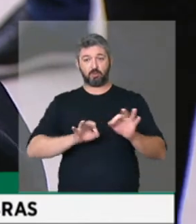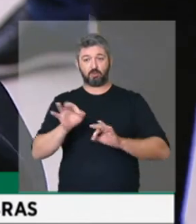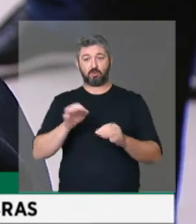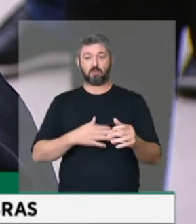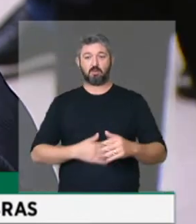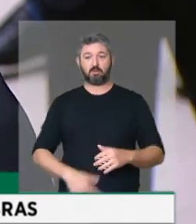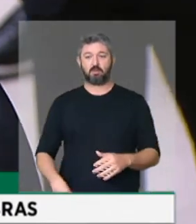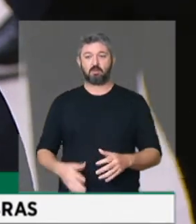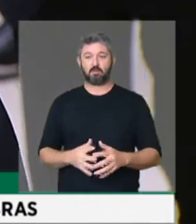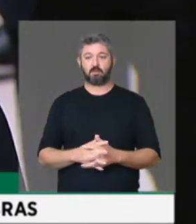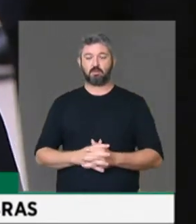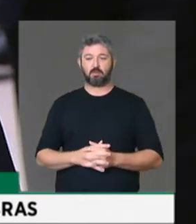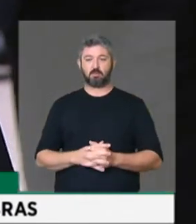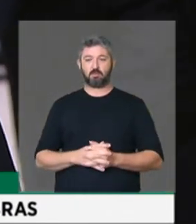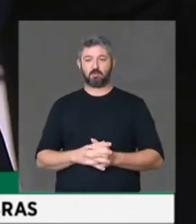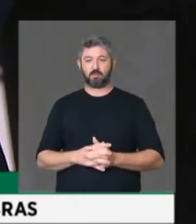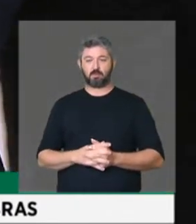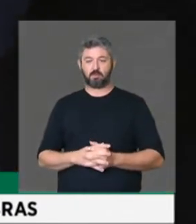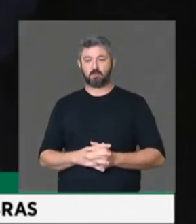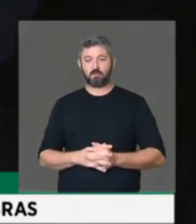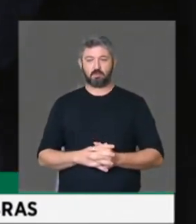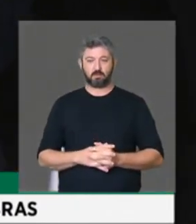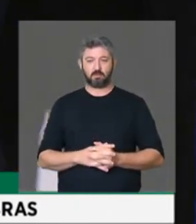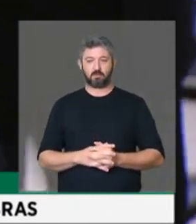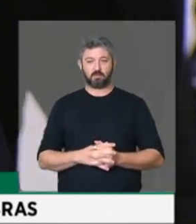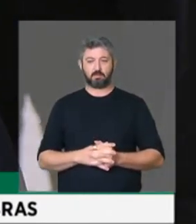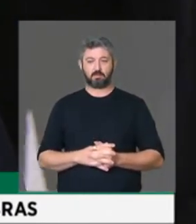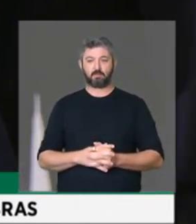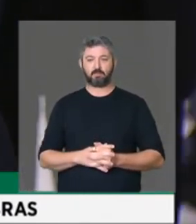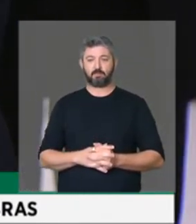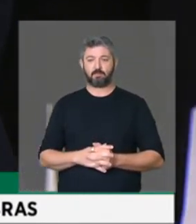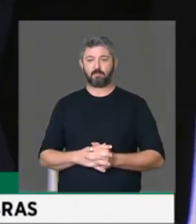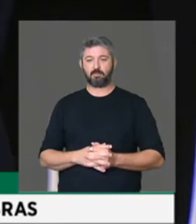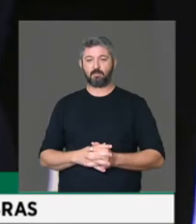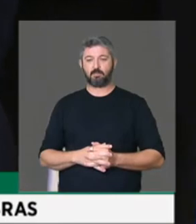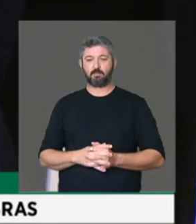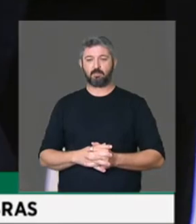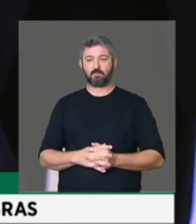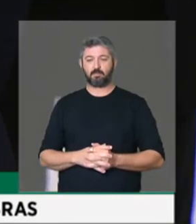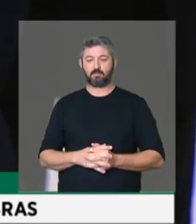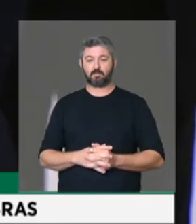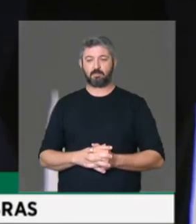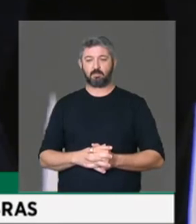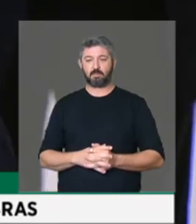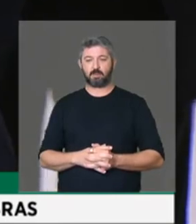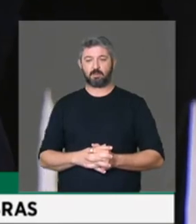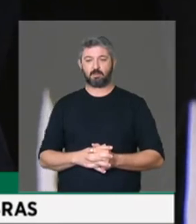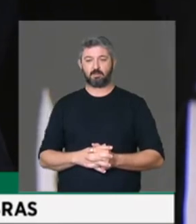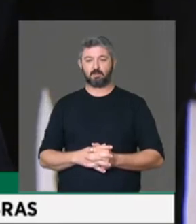PRESIDENTE. -- [PRESIDENTE]: POIS NÃ O. TANTAS QUANTAS O SENHOR DESEJAR. [DEP. BOHN GASS]: PELO TEMA, PRESIDENTE, FUNDAMENTAIS